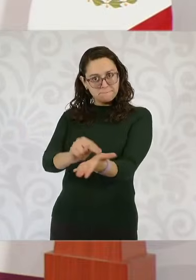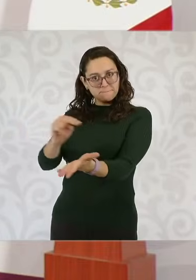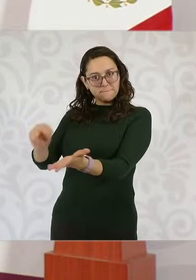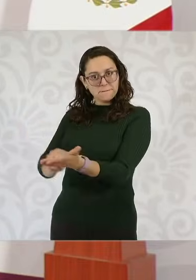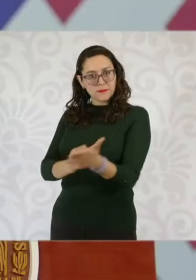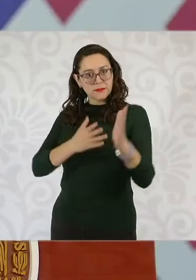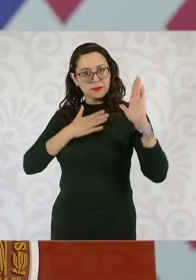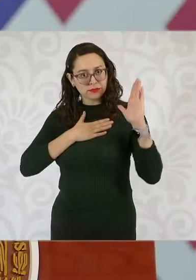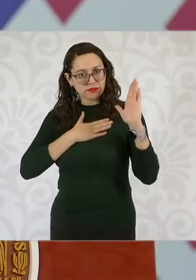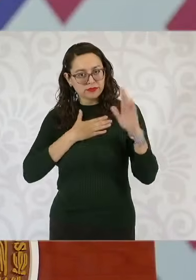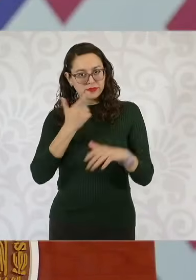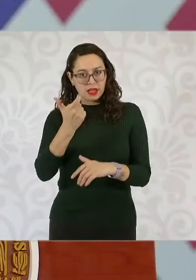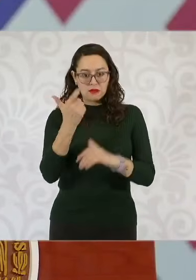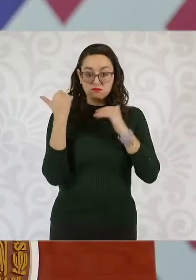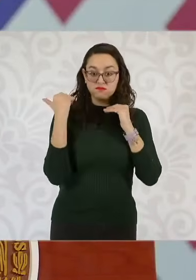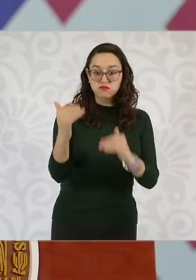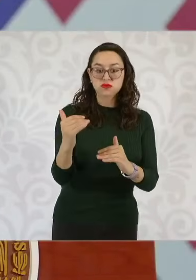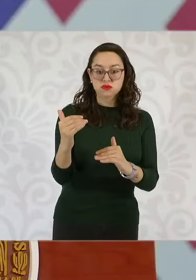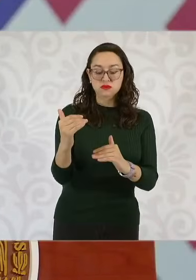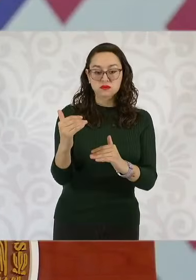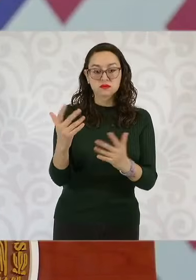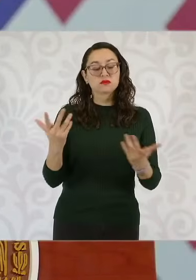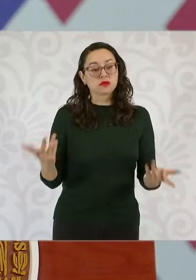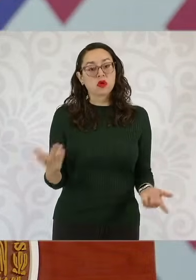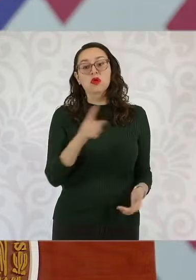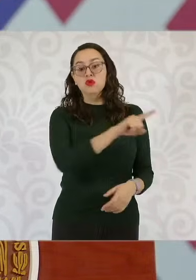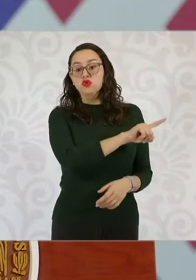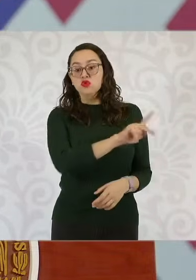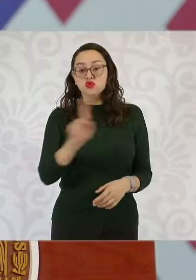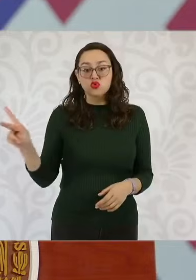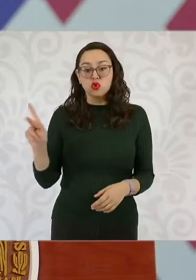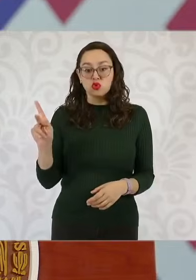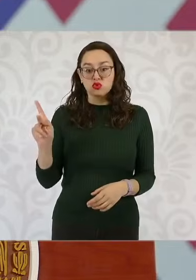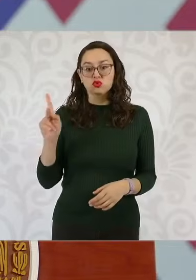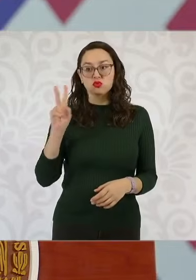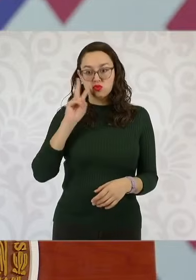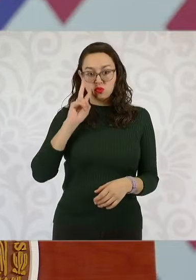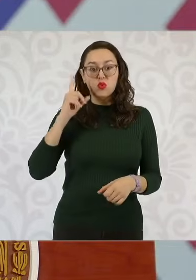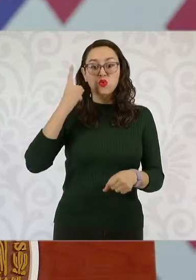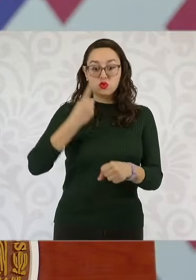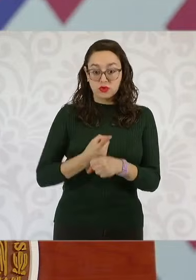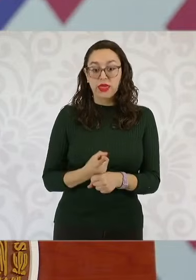sería muy bueno porque es un acuerdo voluntario para que no suba de 24 pes y en el caso del pan